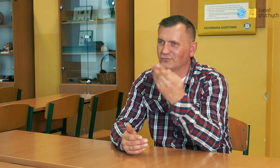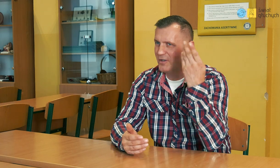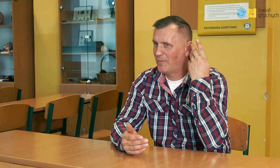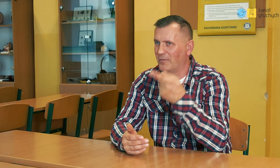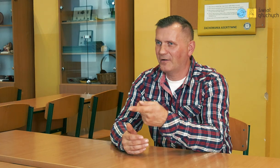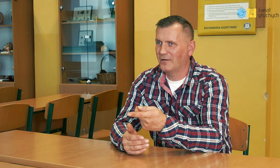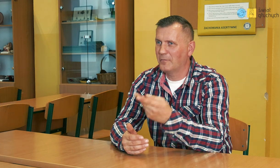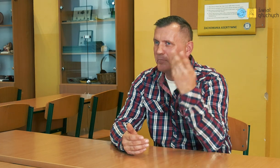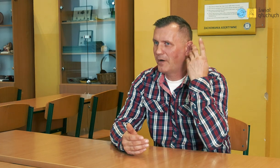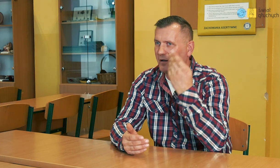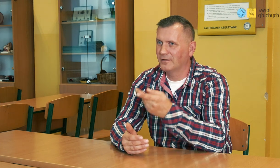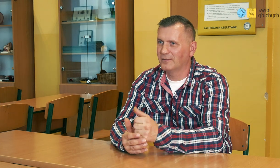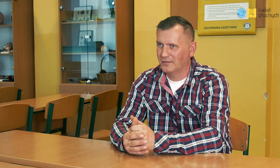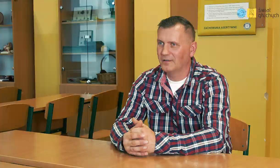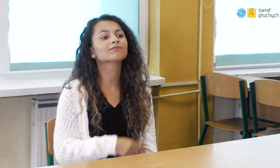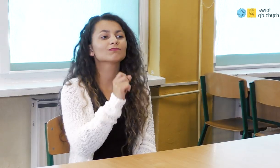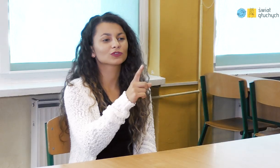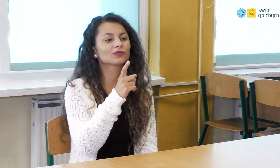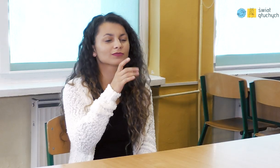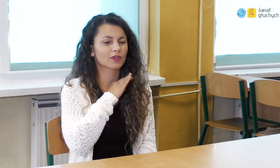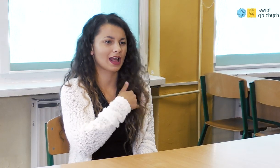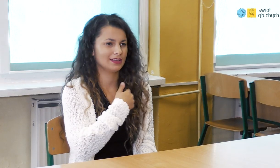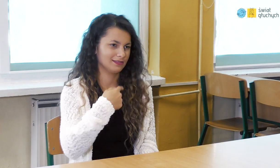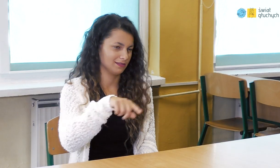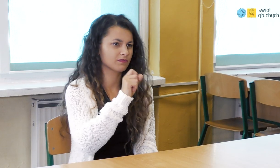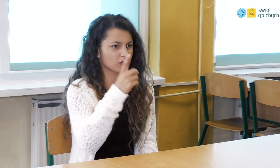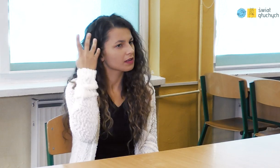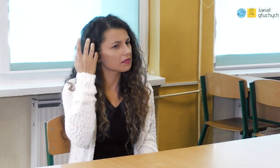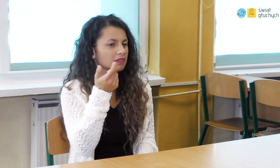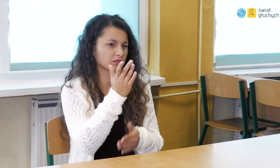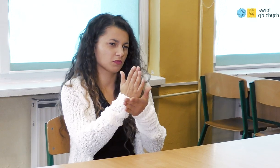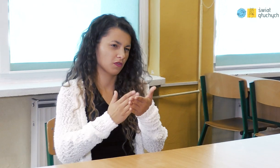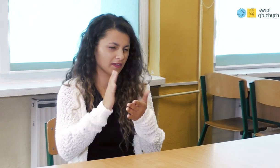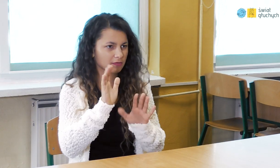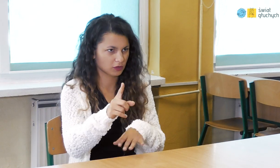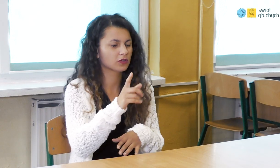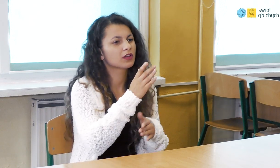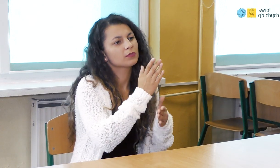Pojawiła się nowość. Implanty. U mnie w klasie część osób miała implant,